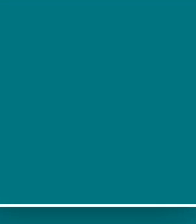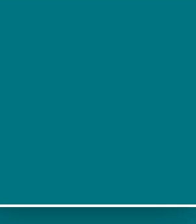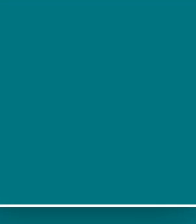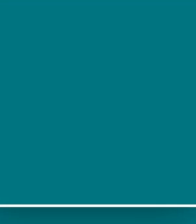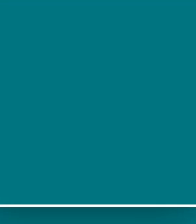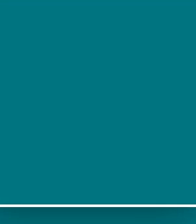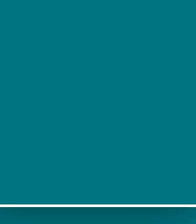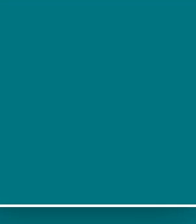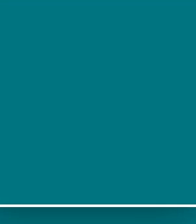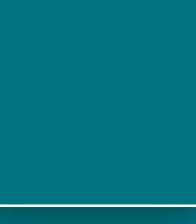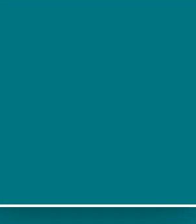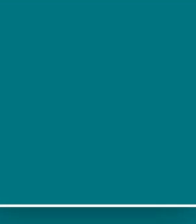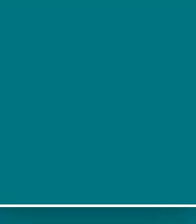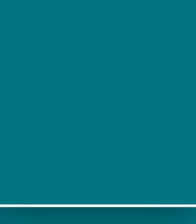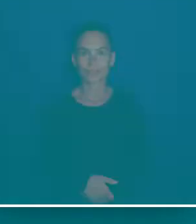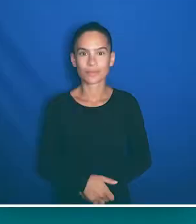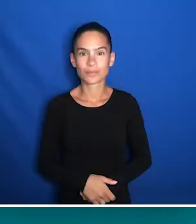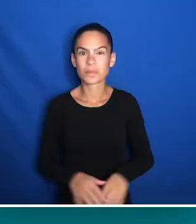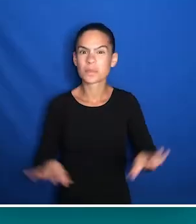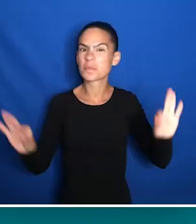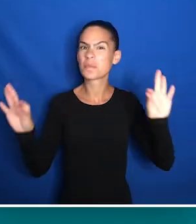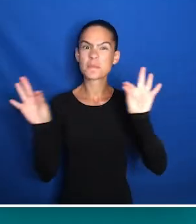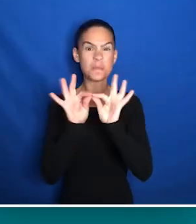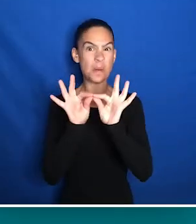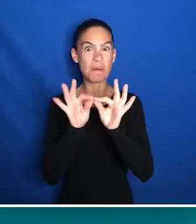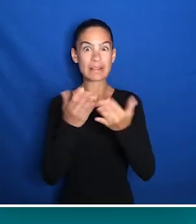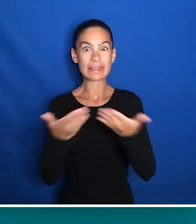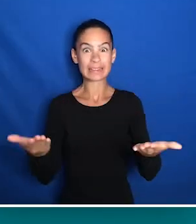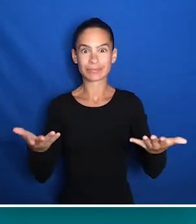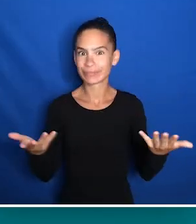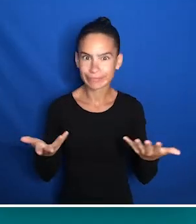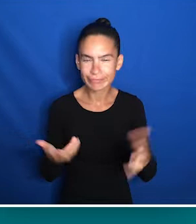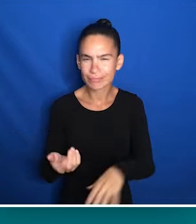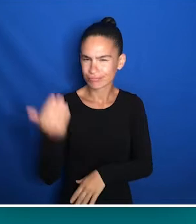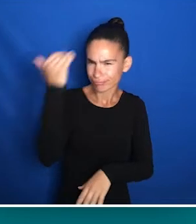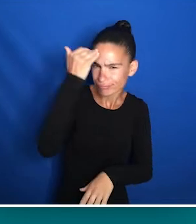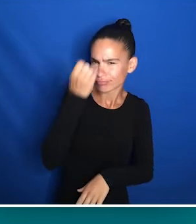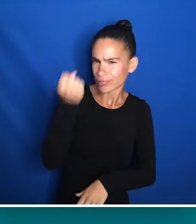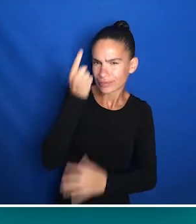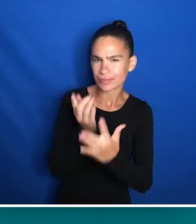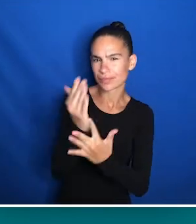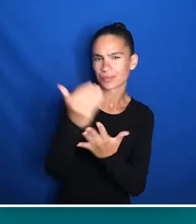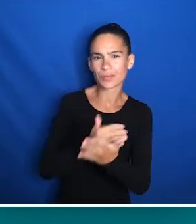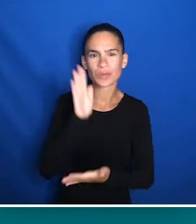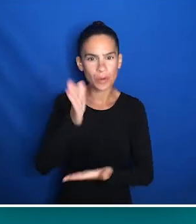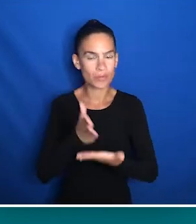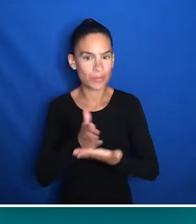[Descripción de Audio] Lo más importante es que tú entiendas tus derechos,